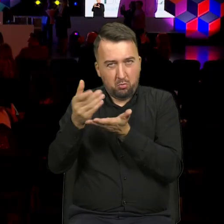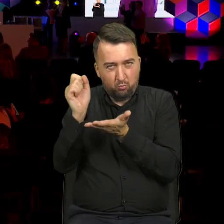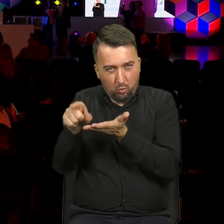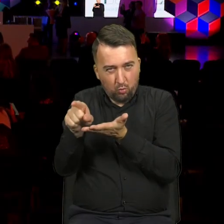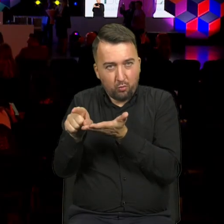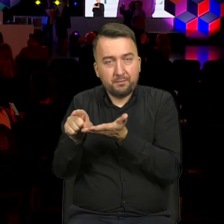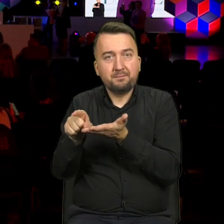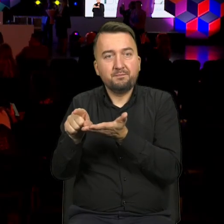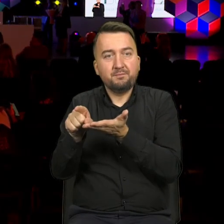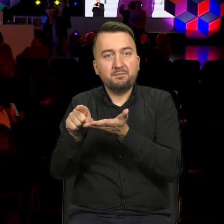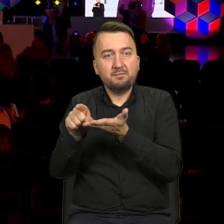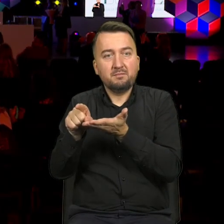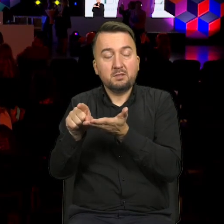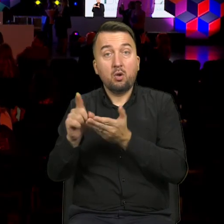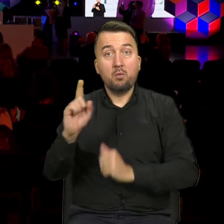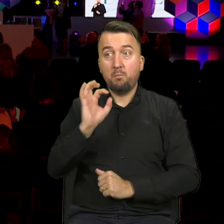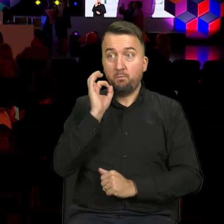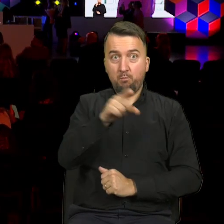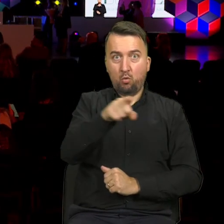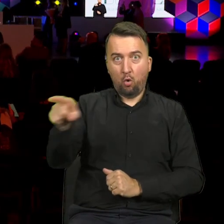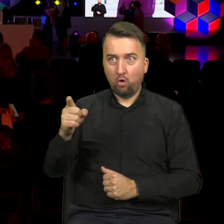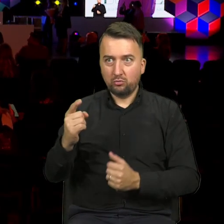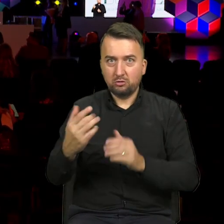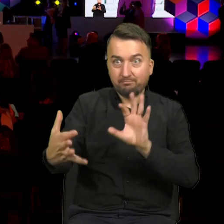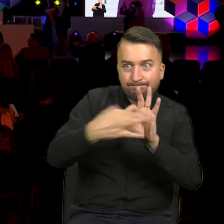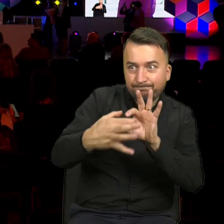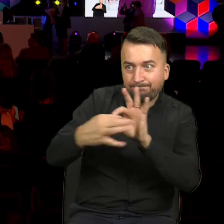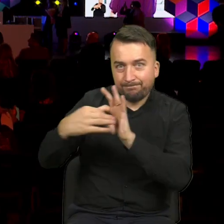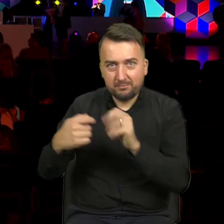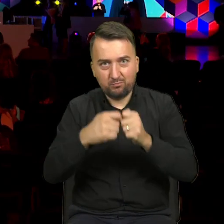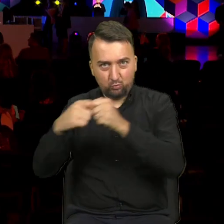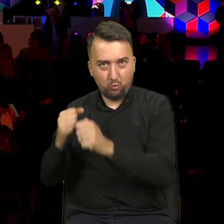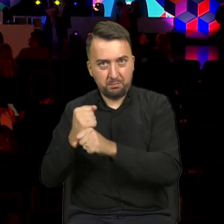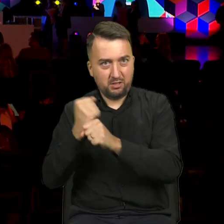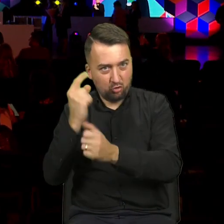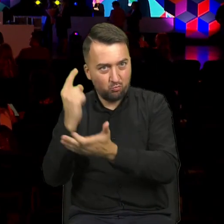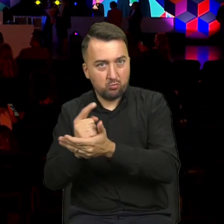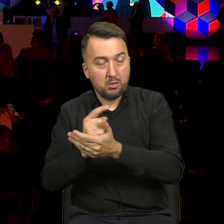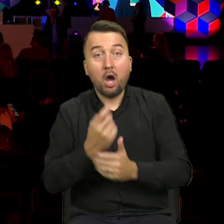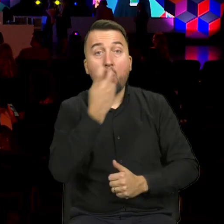mocno angażują młodzież i przynoszą skuteczne efekty współpracy z nimi. To zobaczmy, kto został nagrodzony.